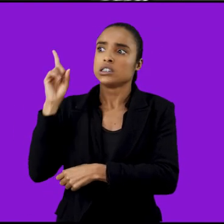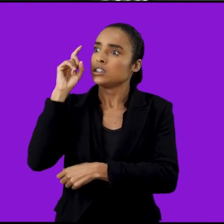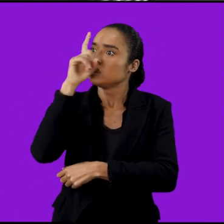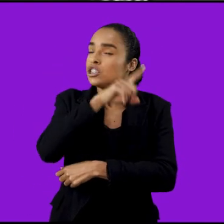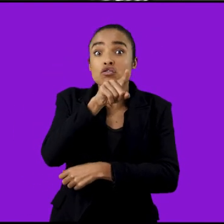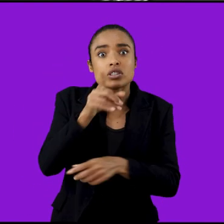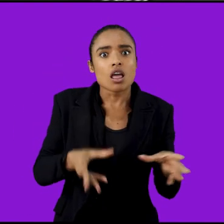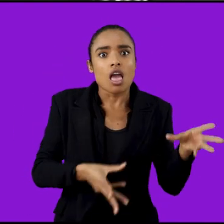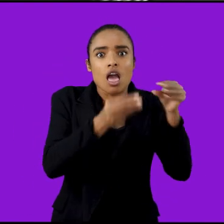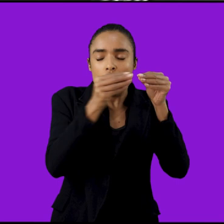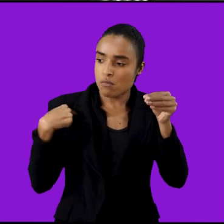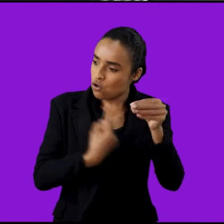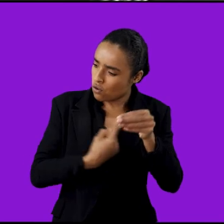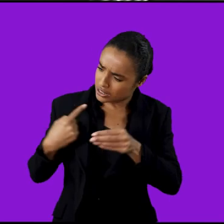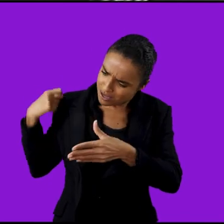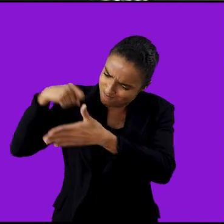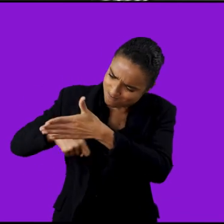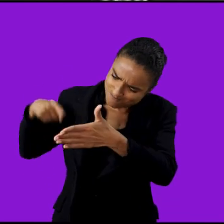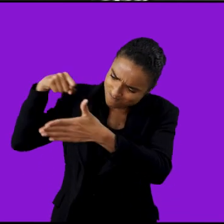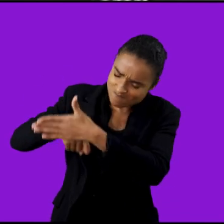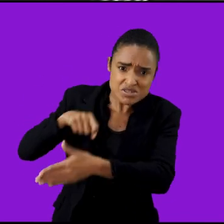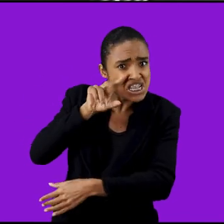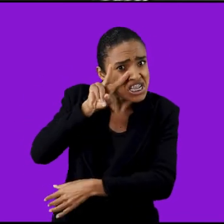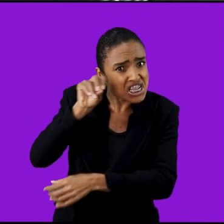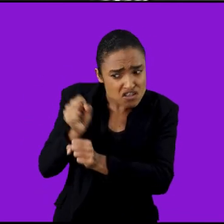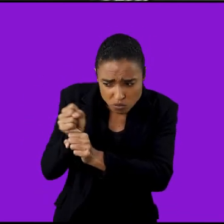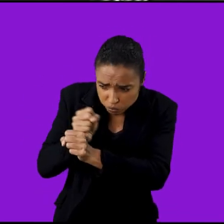toda uma luta. Fazer a feira 20 anos, não foi bolinho, não. Entendeu?